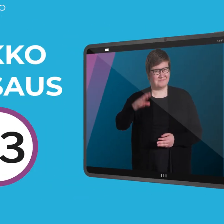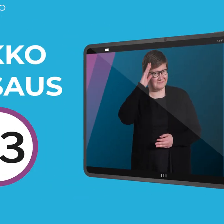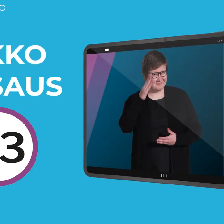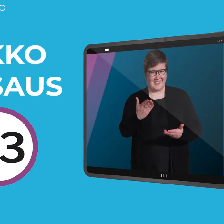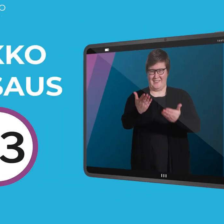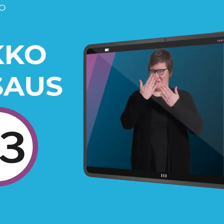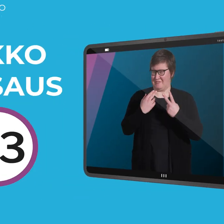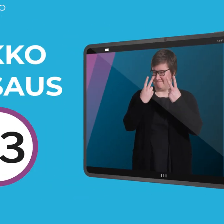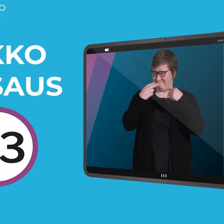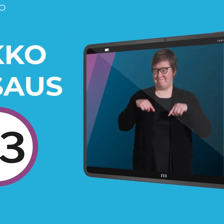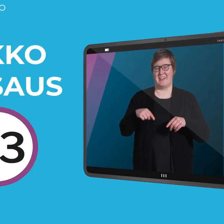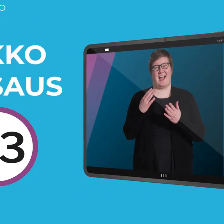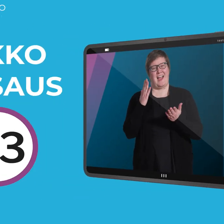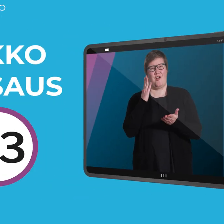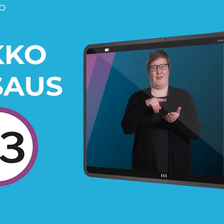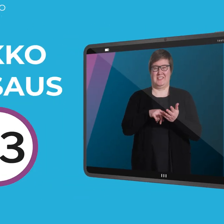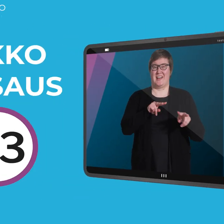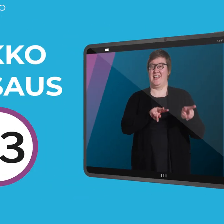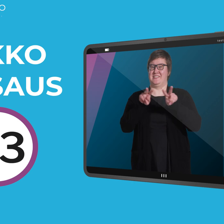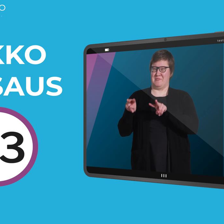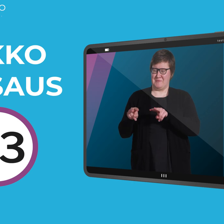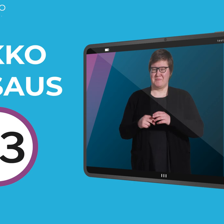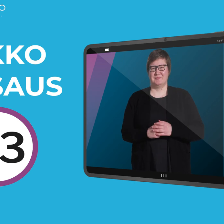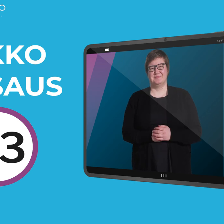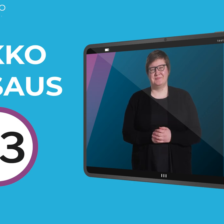Hei! Tervetuloa ajankohtaiskatsauksemme pariin.